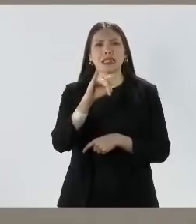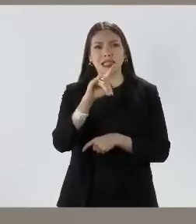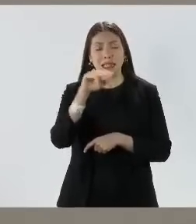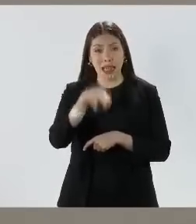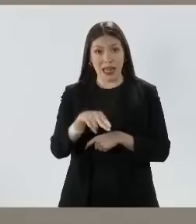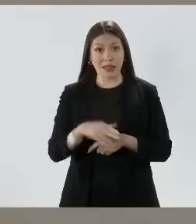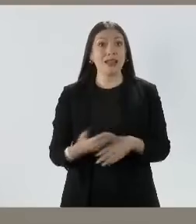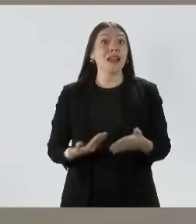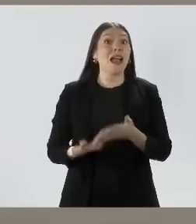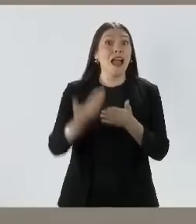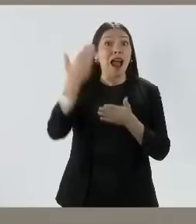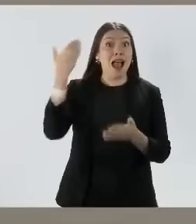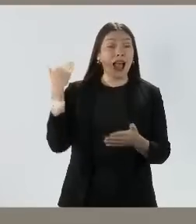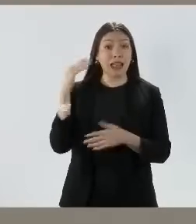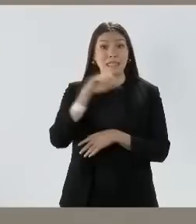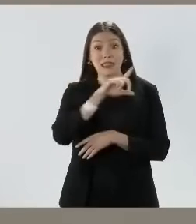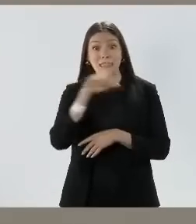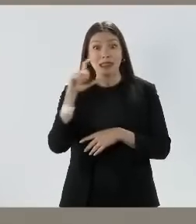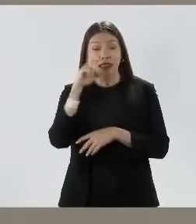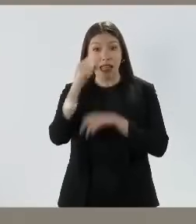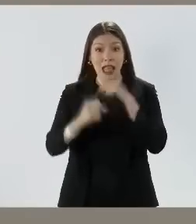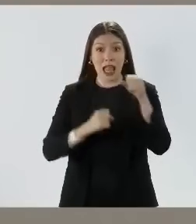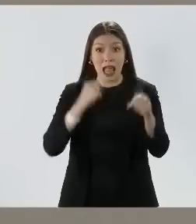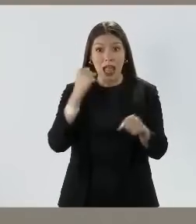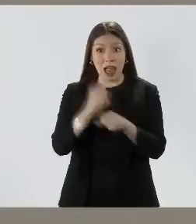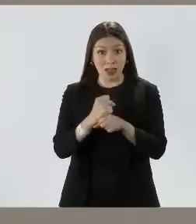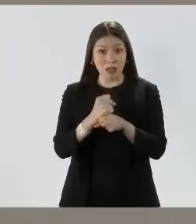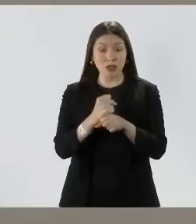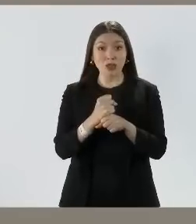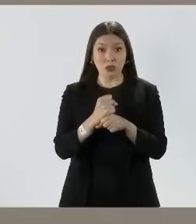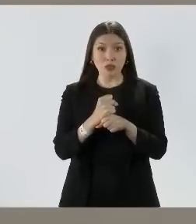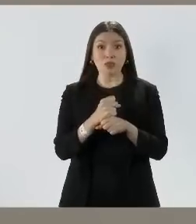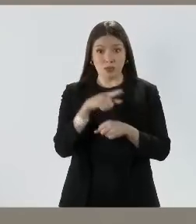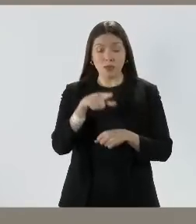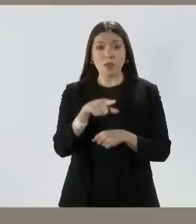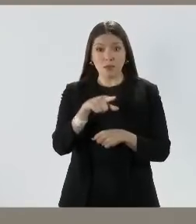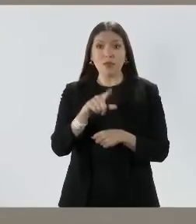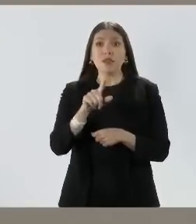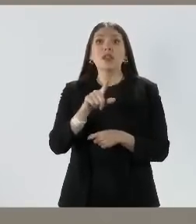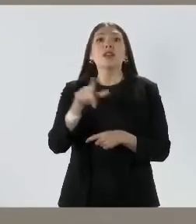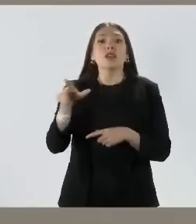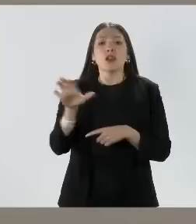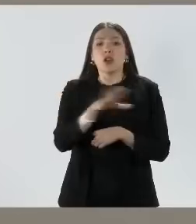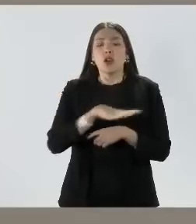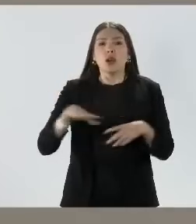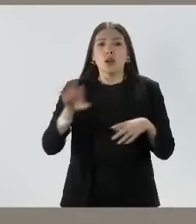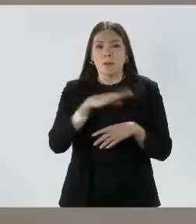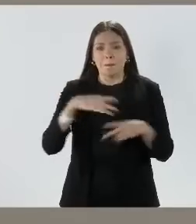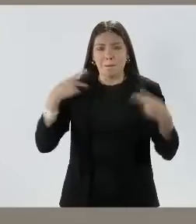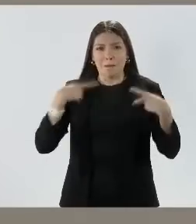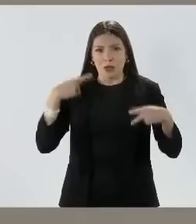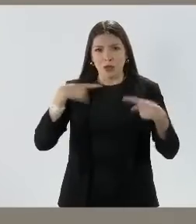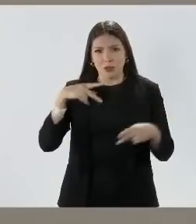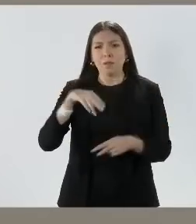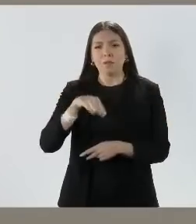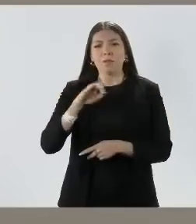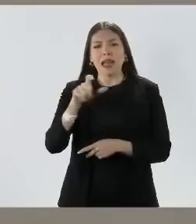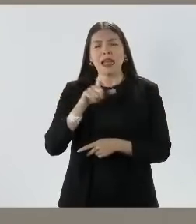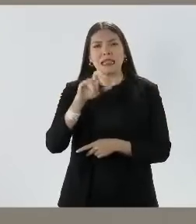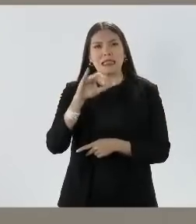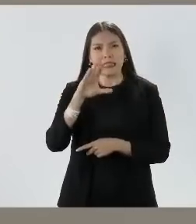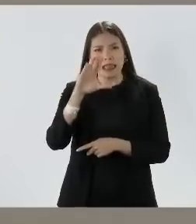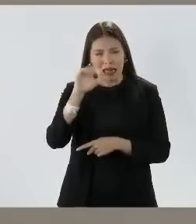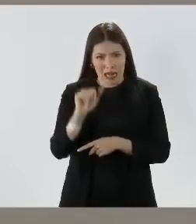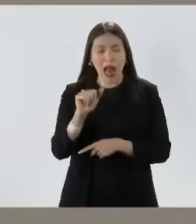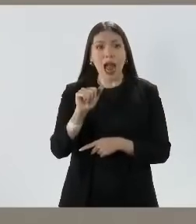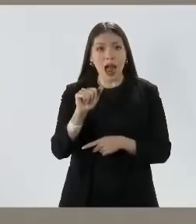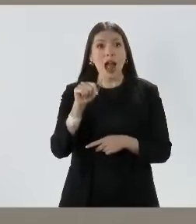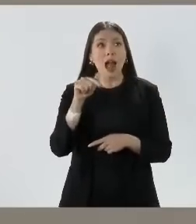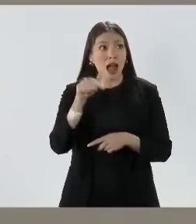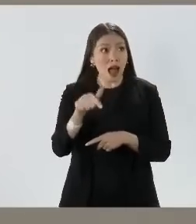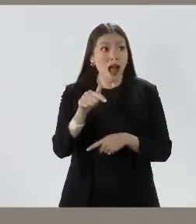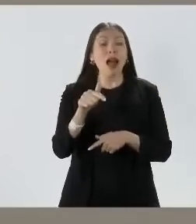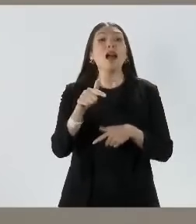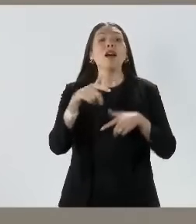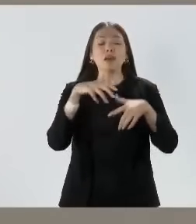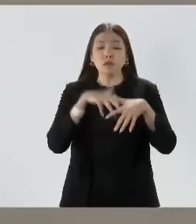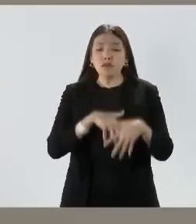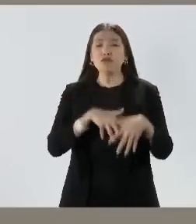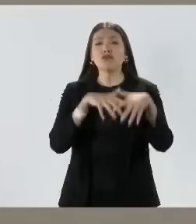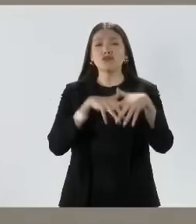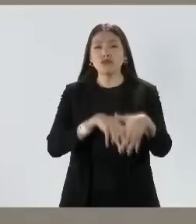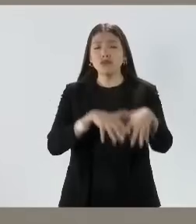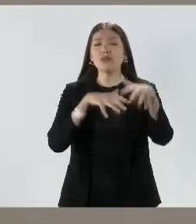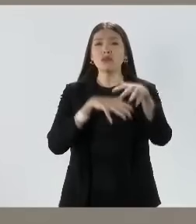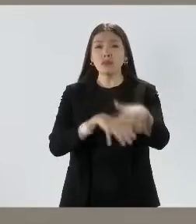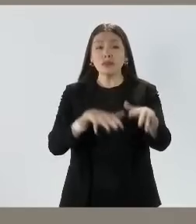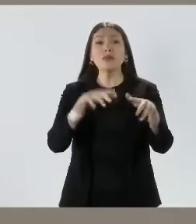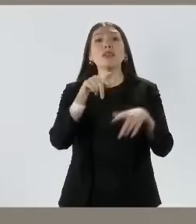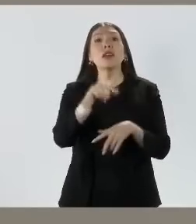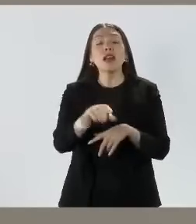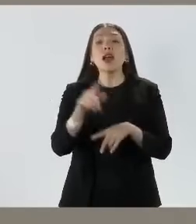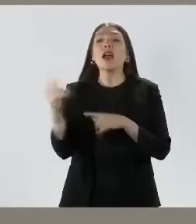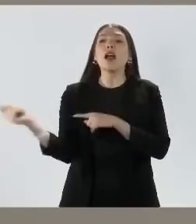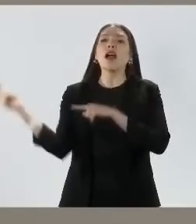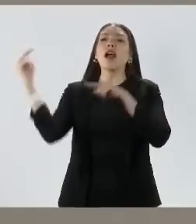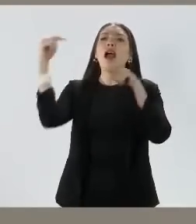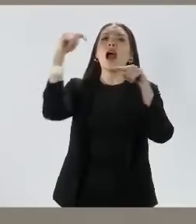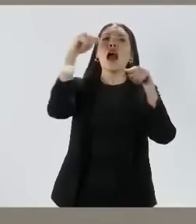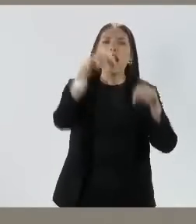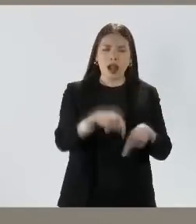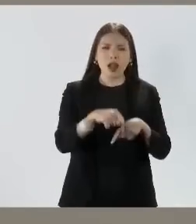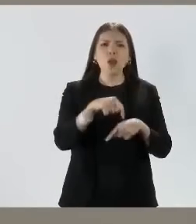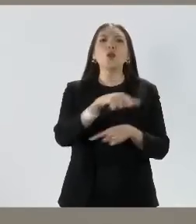meica al cabo de siglos de peregrinaje de migraciones se asentó en este Valle México